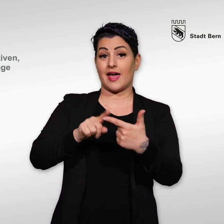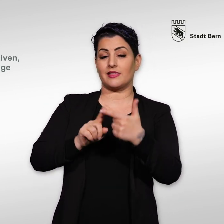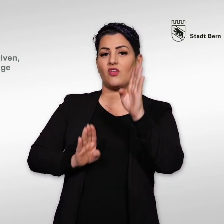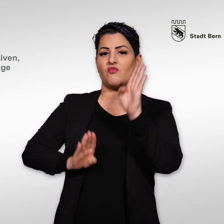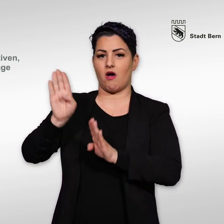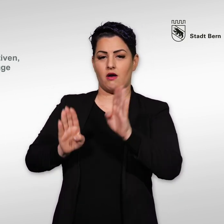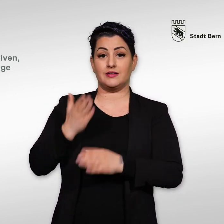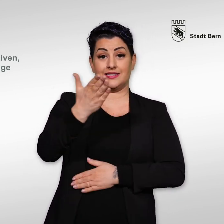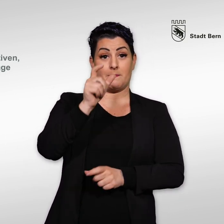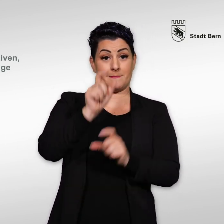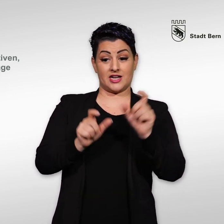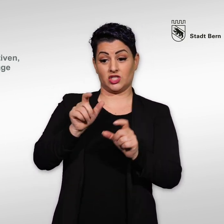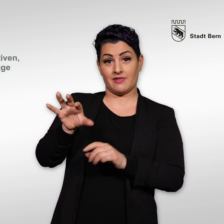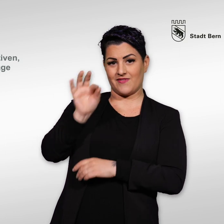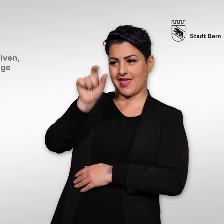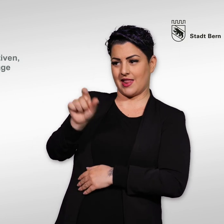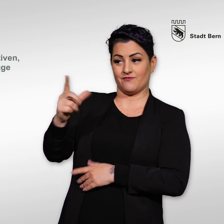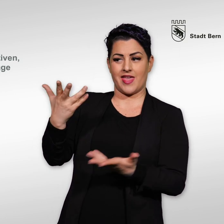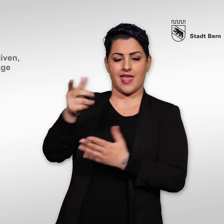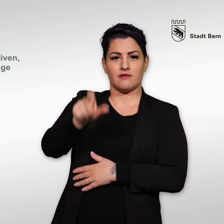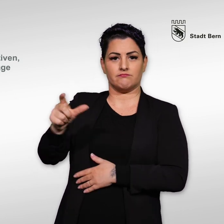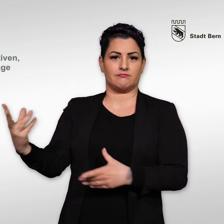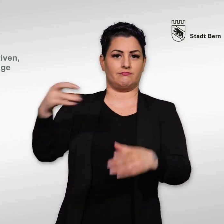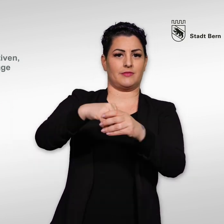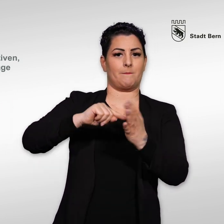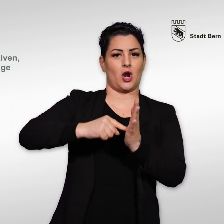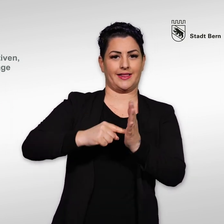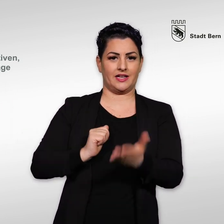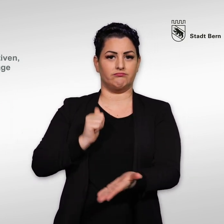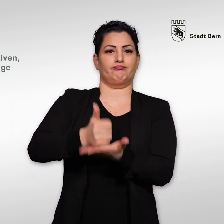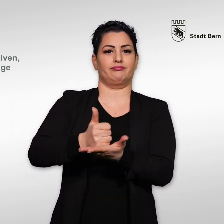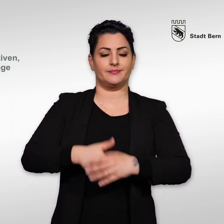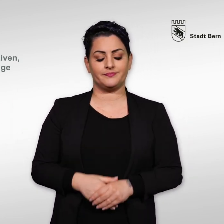Wahlen: Sie wählen Menschen, die Sie in der Politik vertreten.